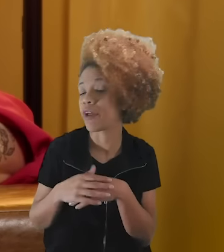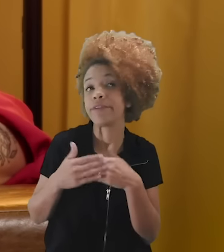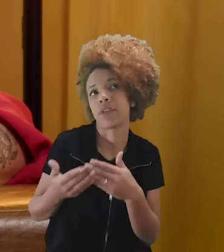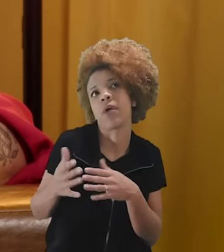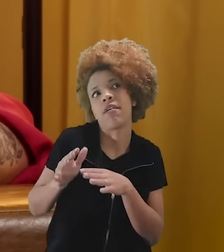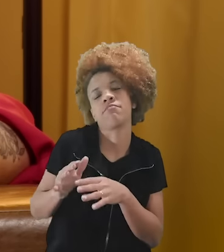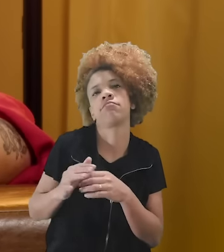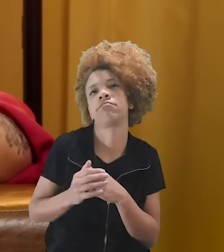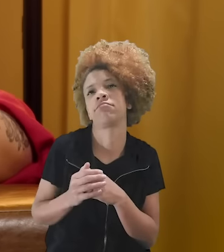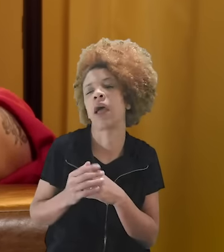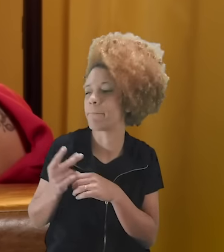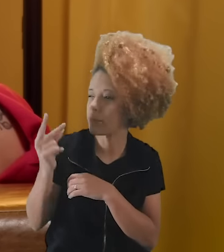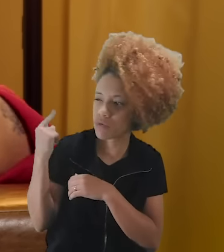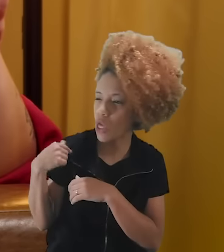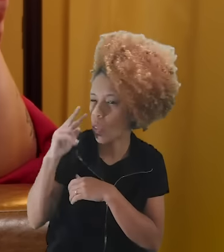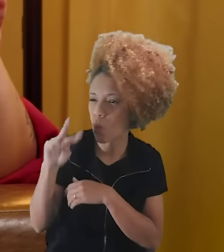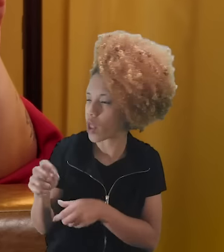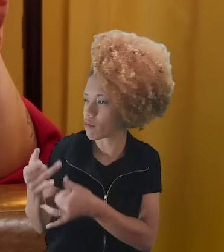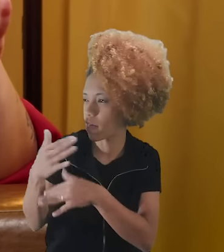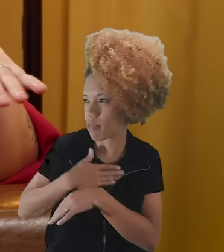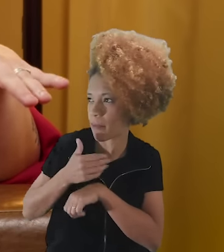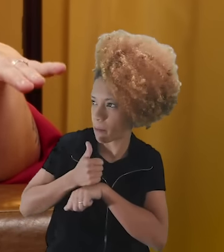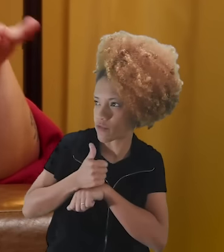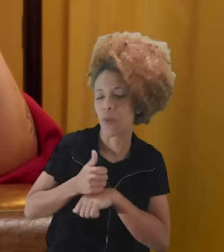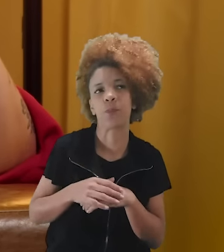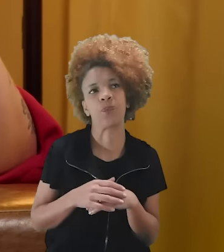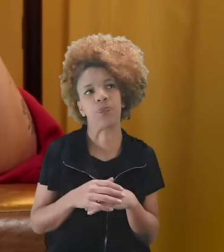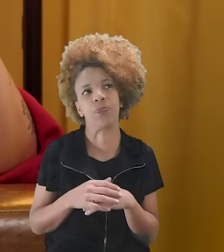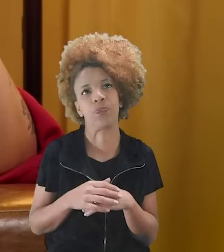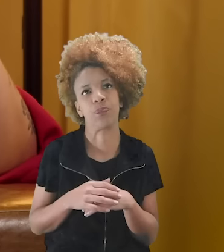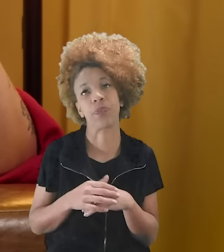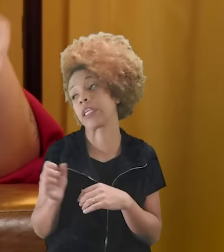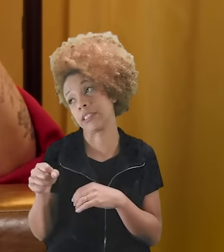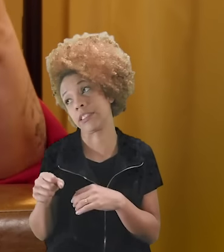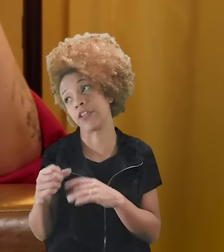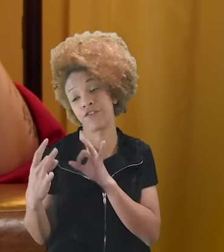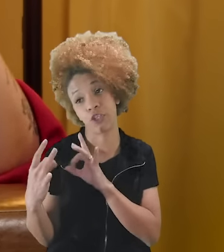então esse fato de eu por muito tempo não olhei chat na minha carreira e e sim pegar feedback de